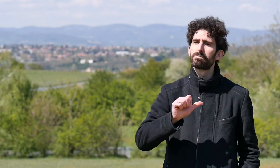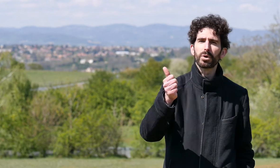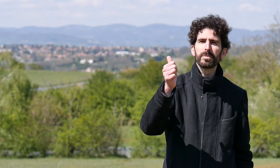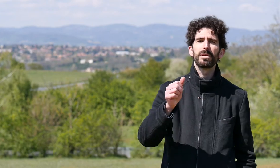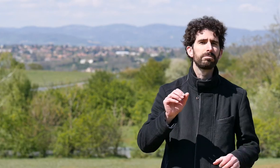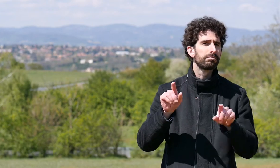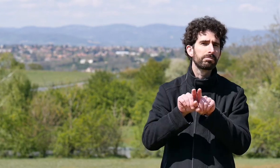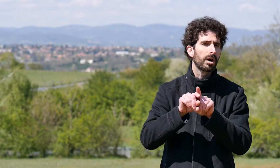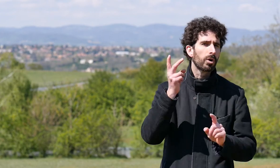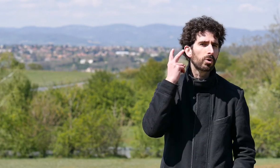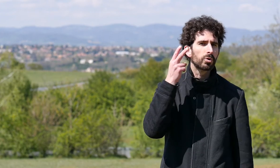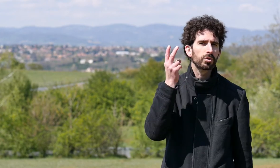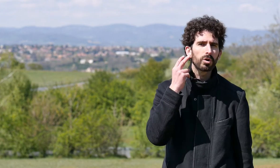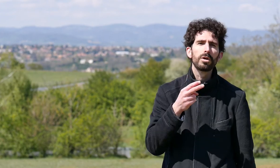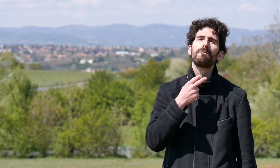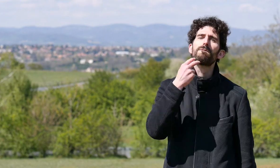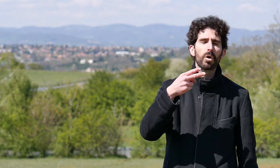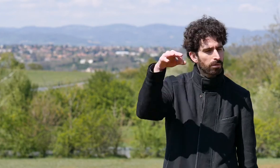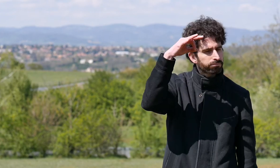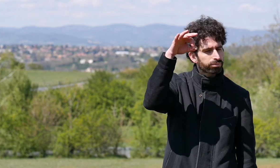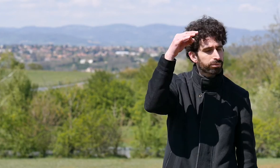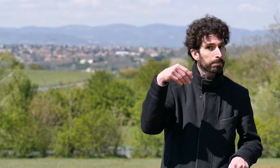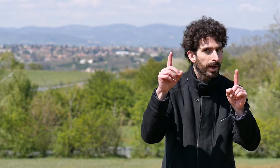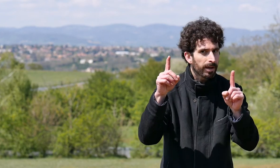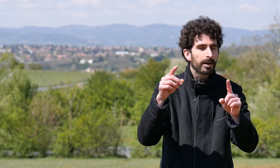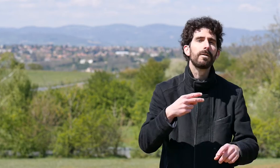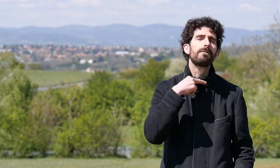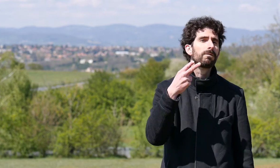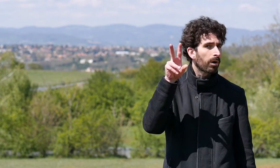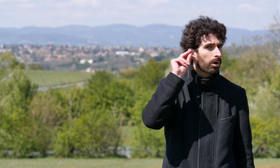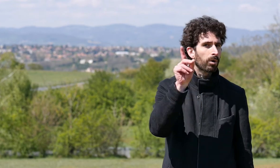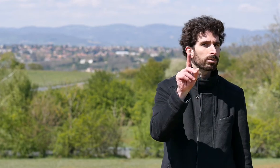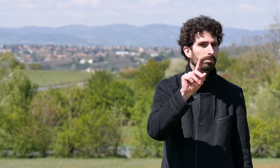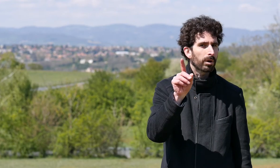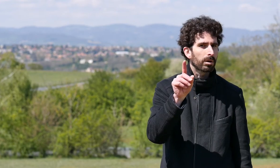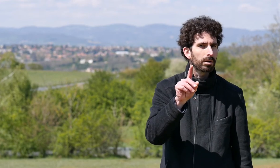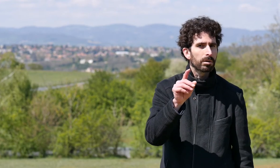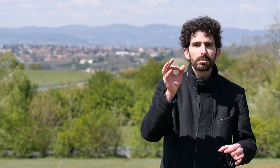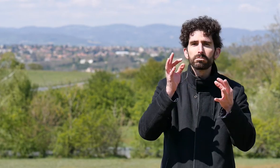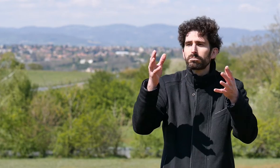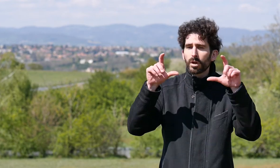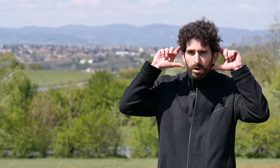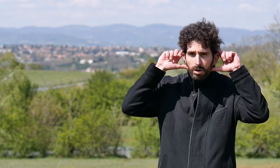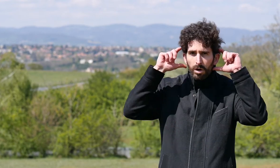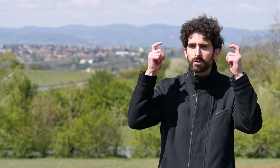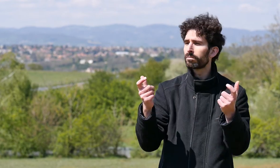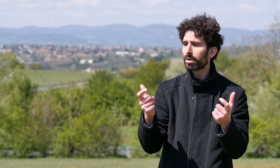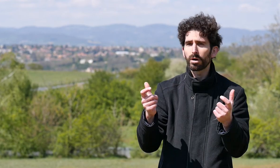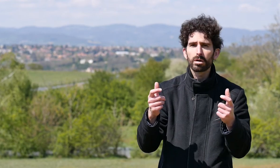En premier, comme les entendants, j'ai une voix intérieure mais que je n'entends pas. Comme quand j'enlève mes appareils,